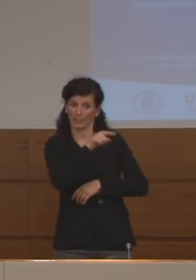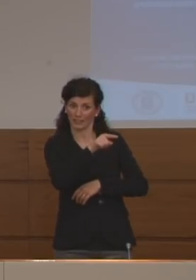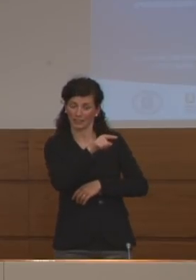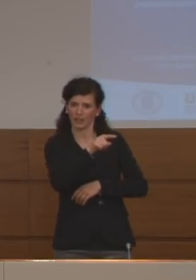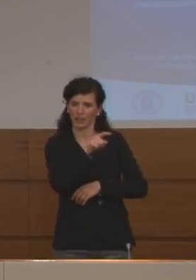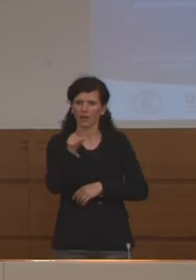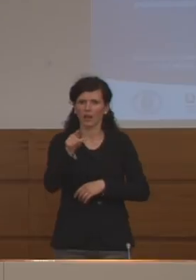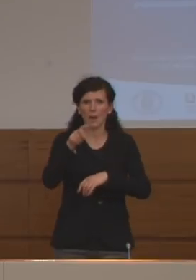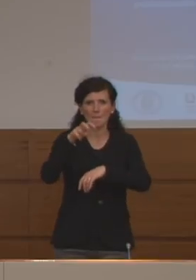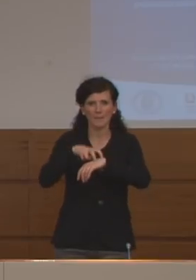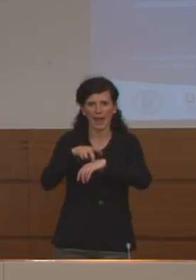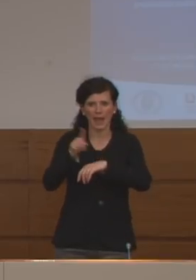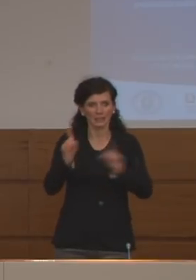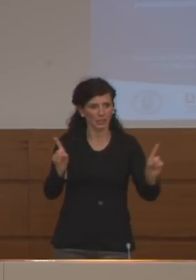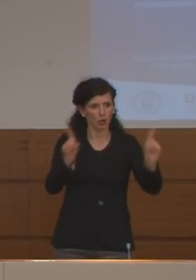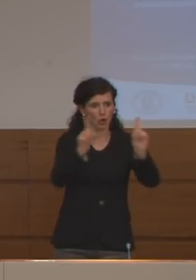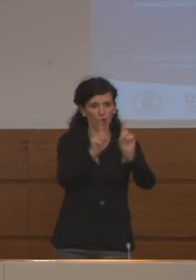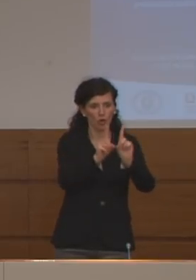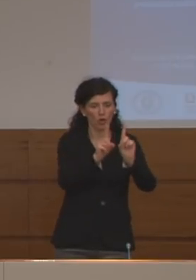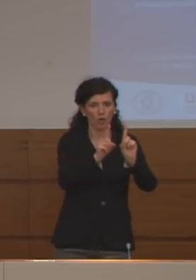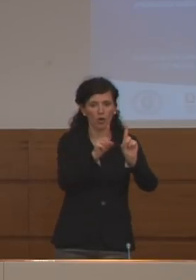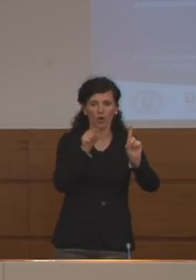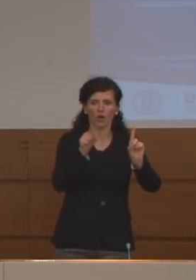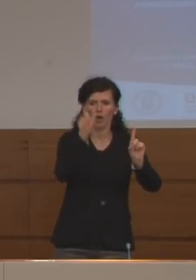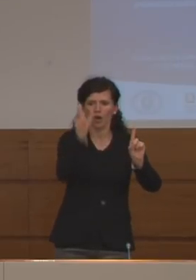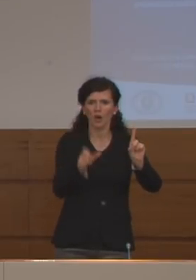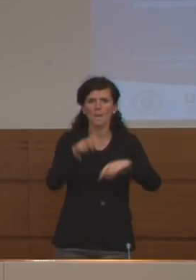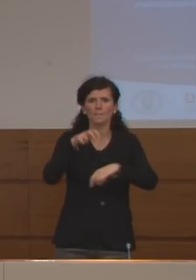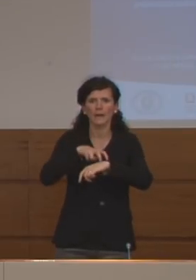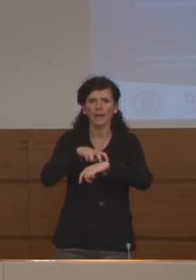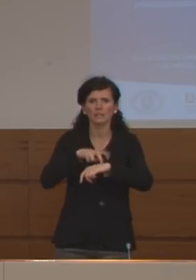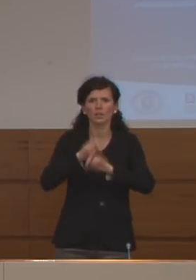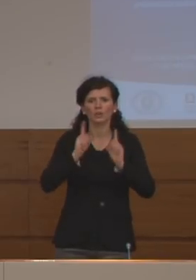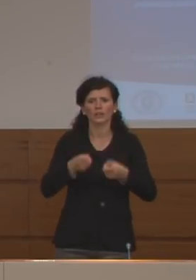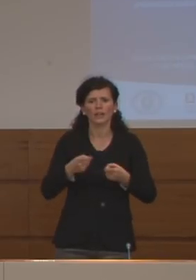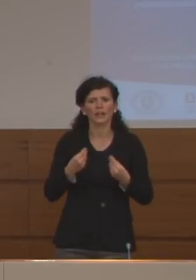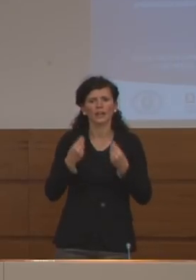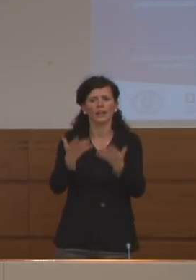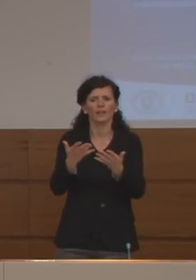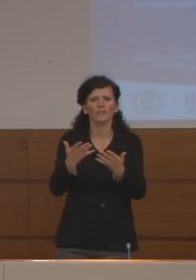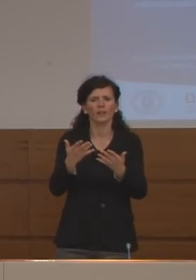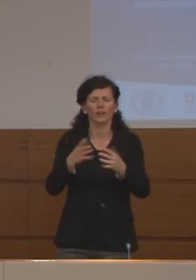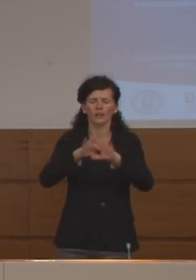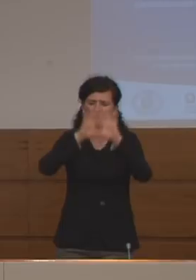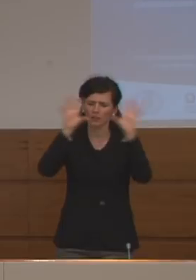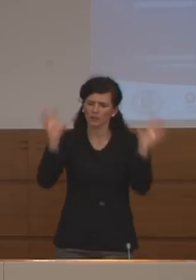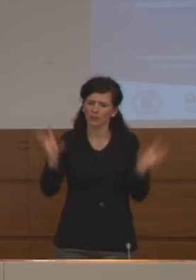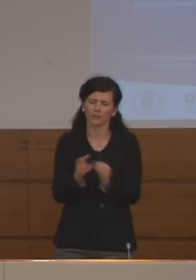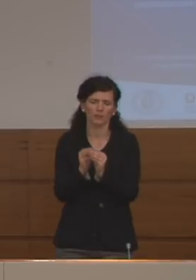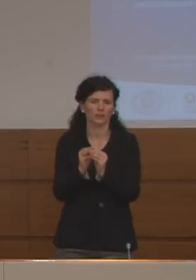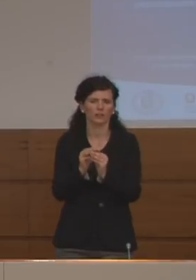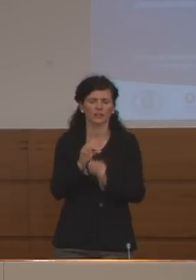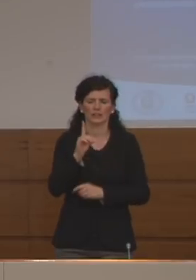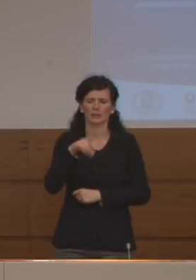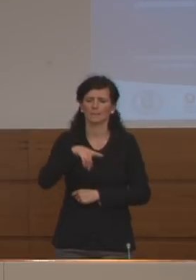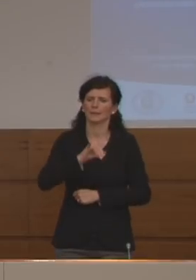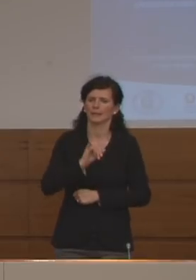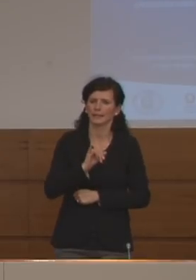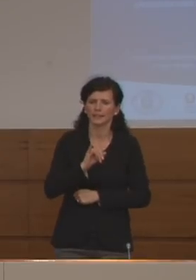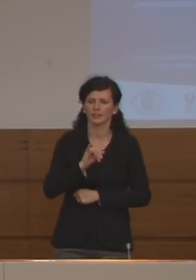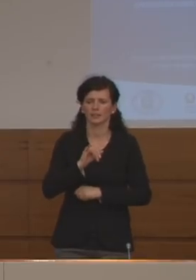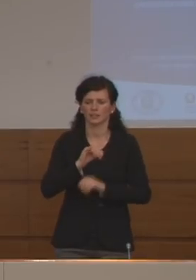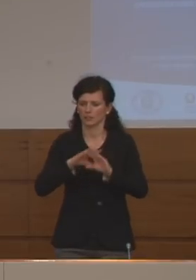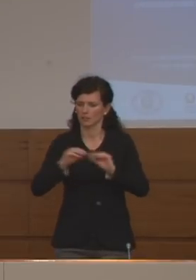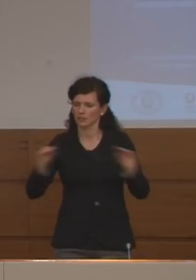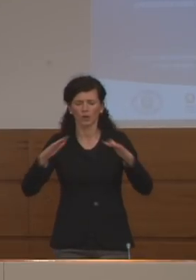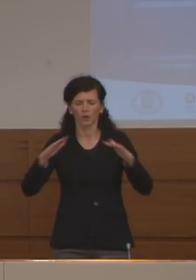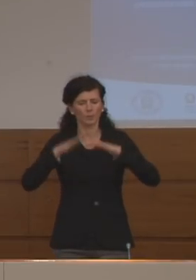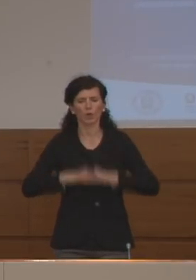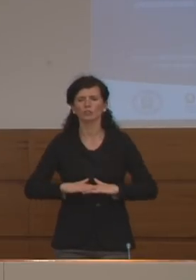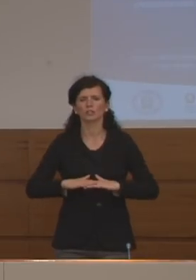condizioni, sia in termini di dotazione di dispositivi di protezione individuale